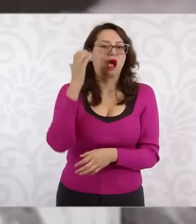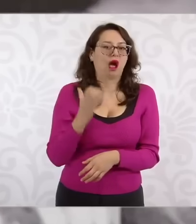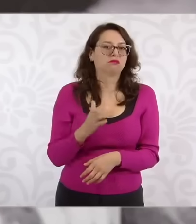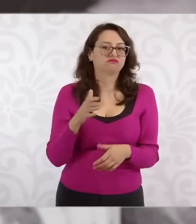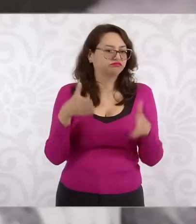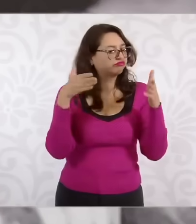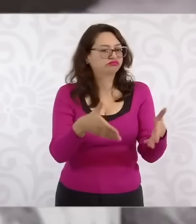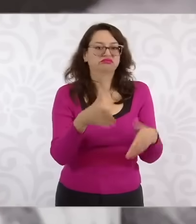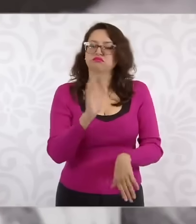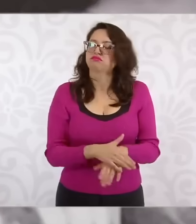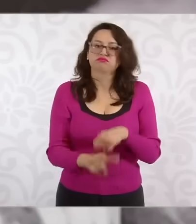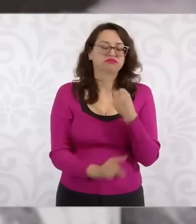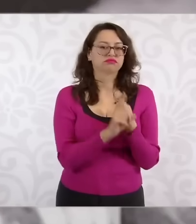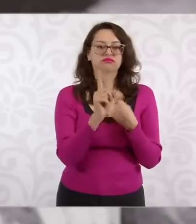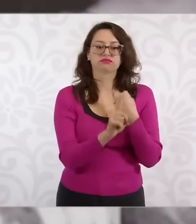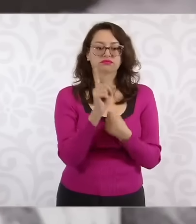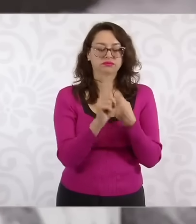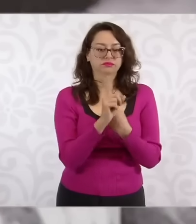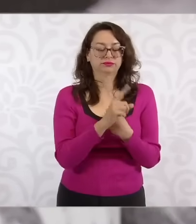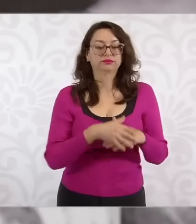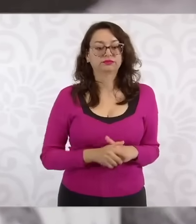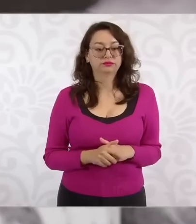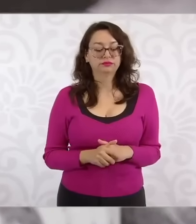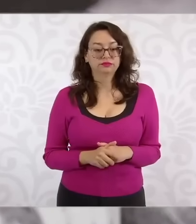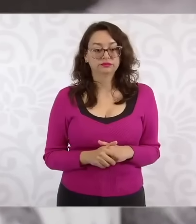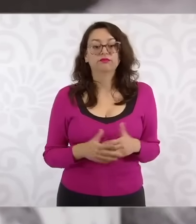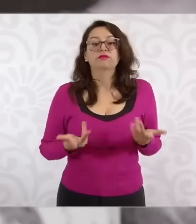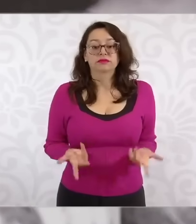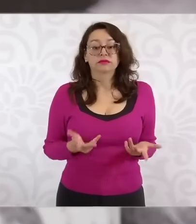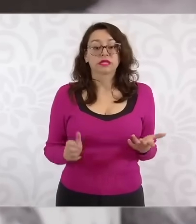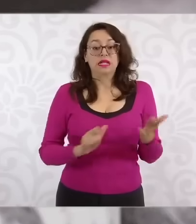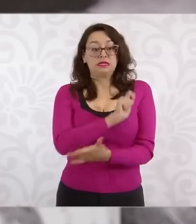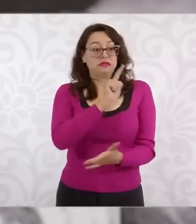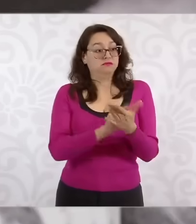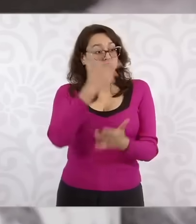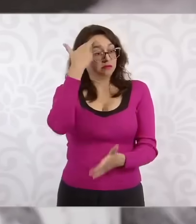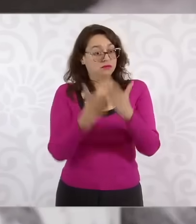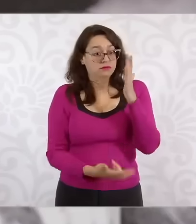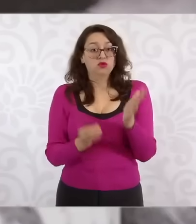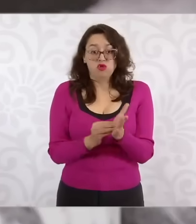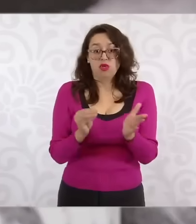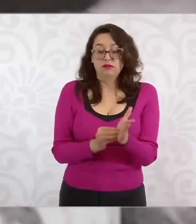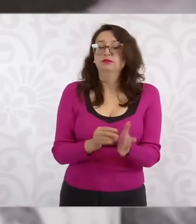si bien obviamente continúa habiendo delitos, pues no vemos lo que lo que veíamos al inicio